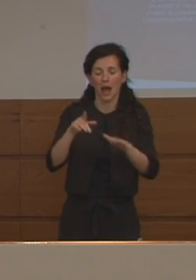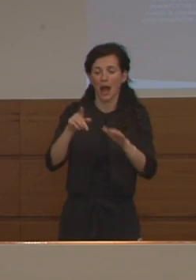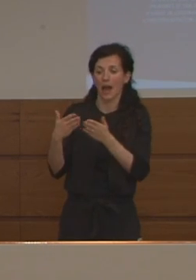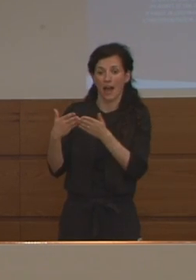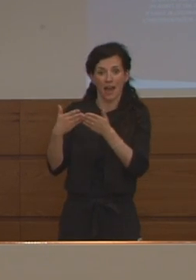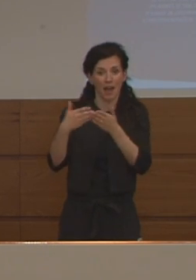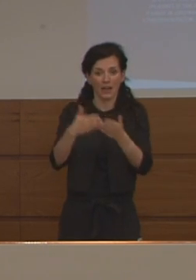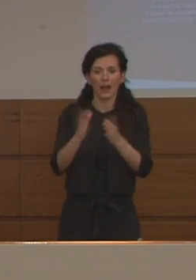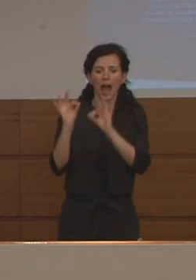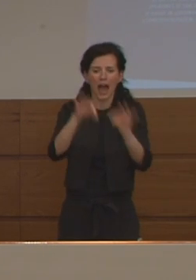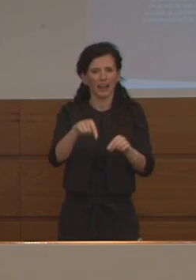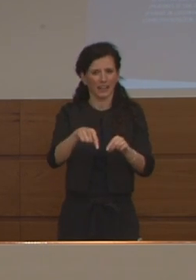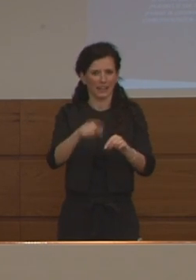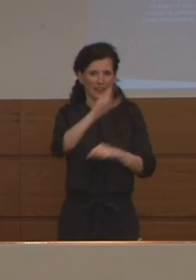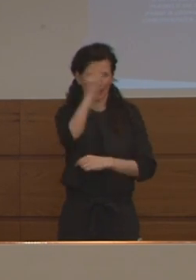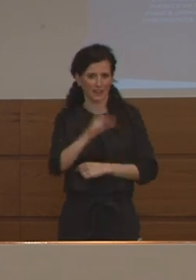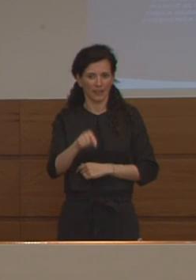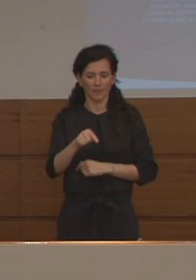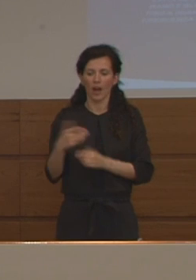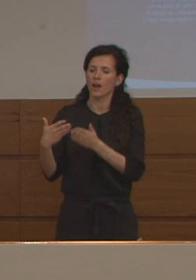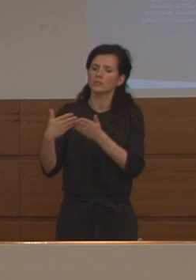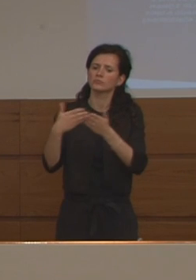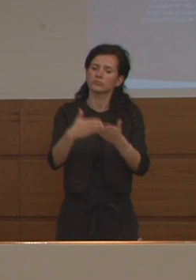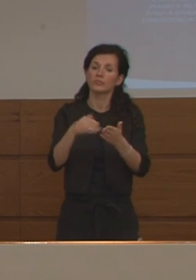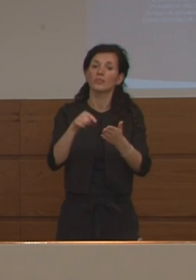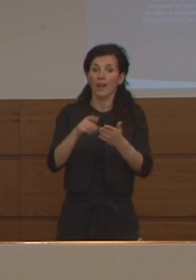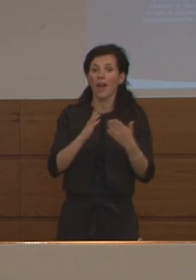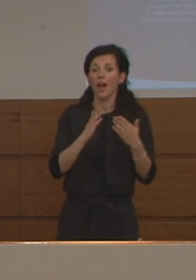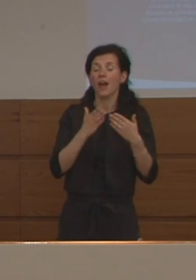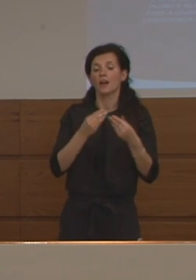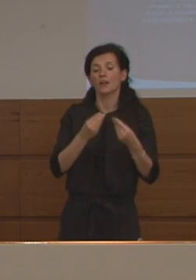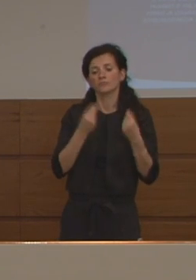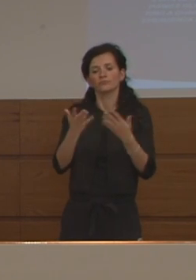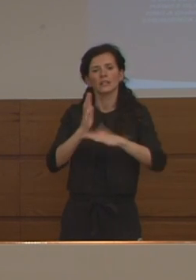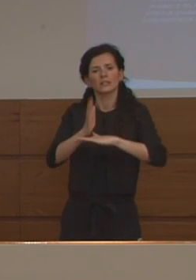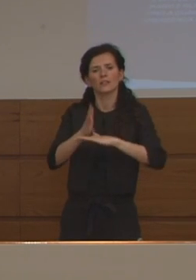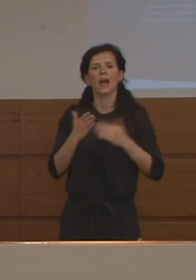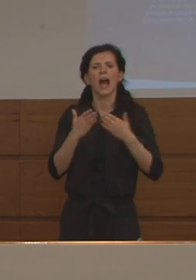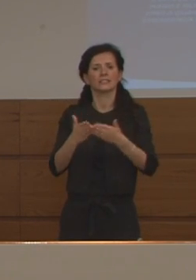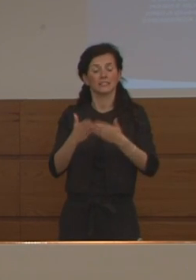terraferma, sul nostro territorio nazionale a seguito di sbarchi autonomi.